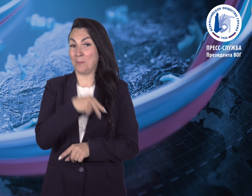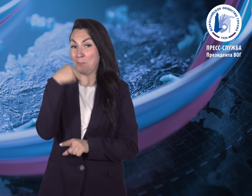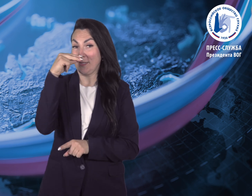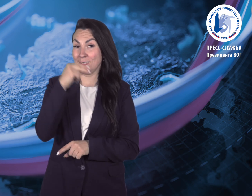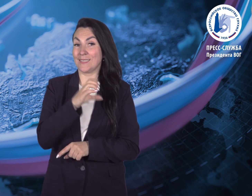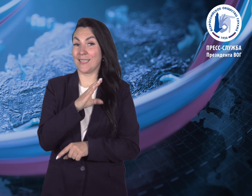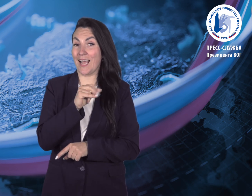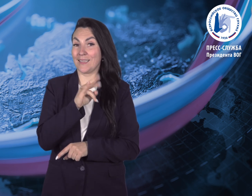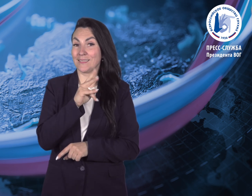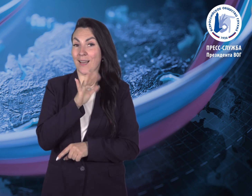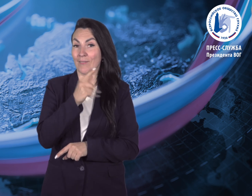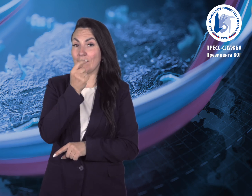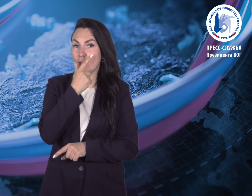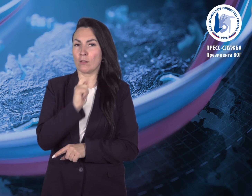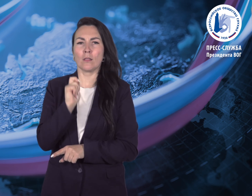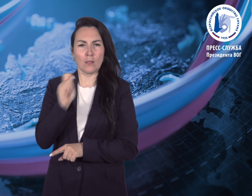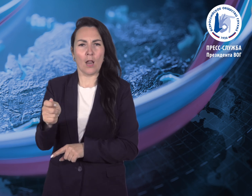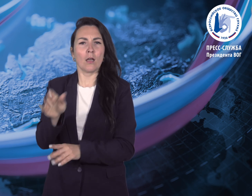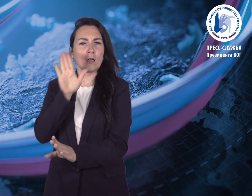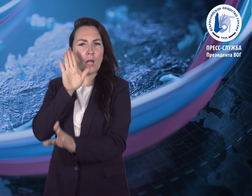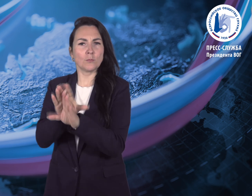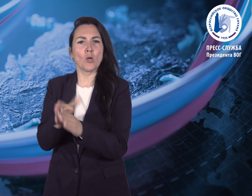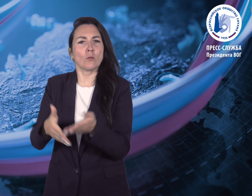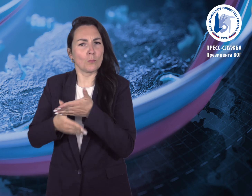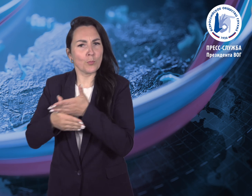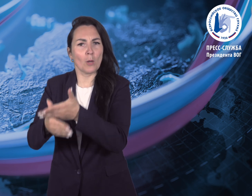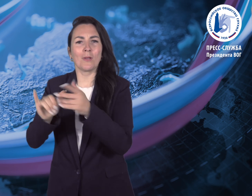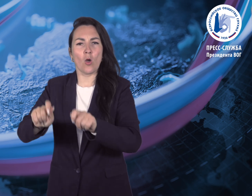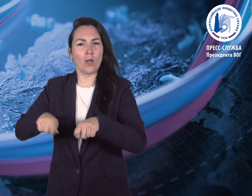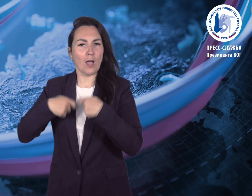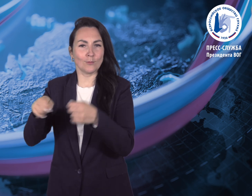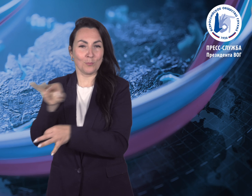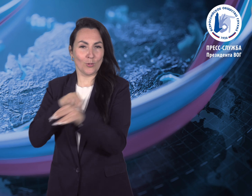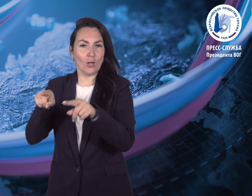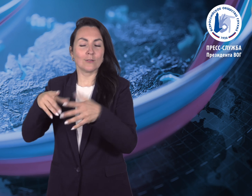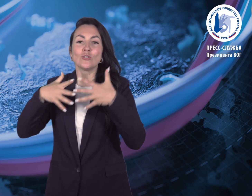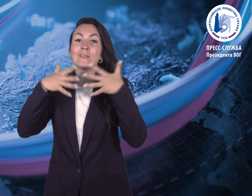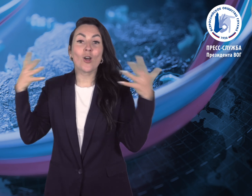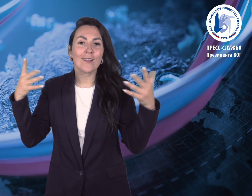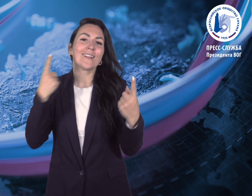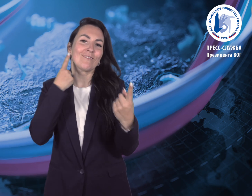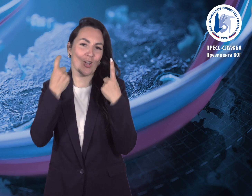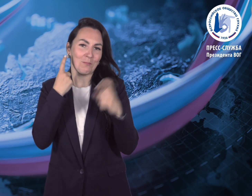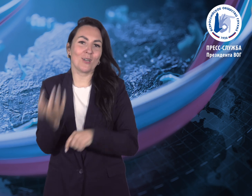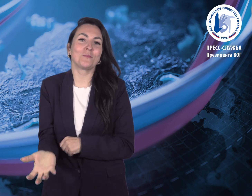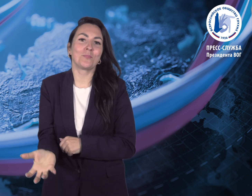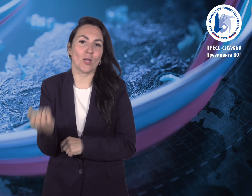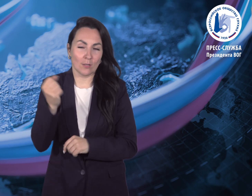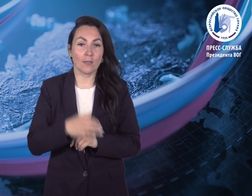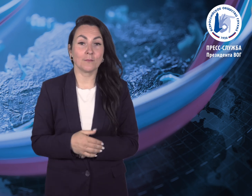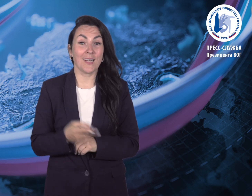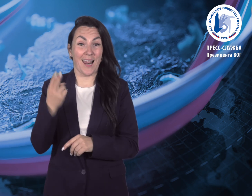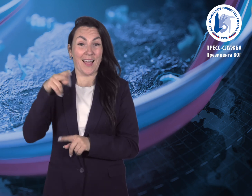Станислав Александрович дал распоряжение помочь и оказать проекту широкую информационную поддержку.